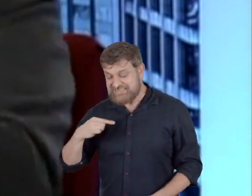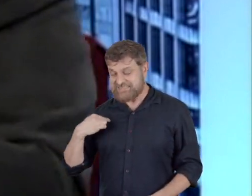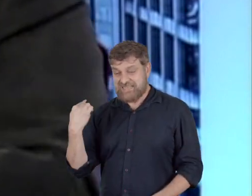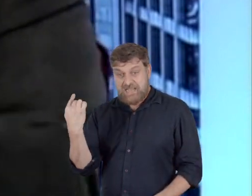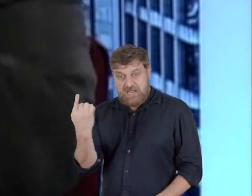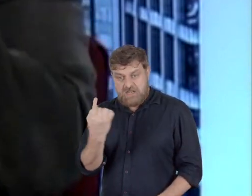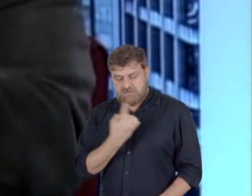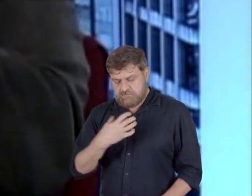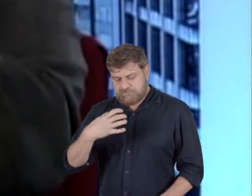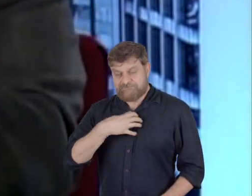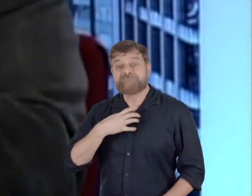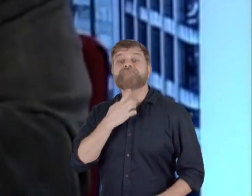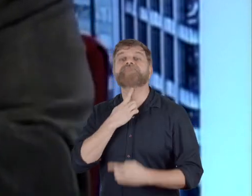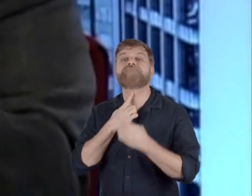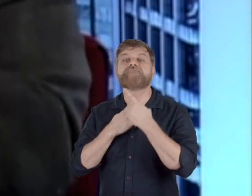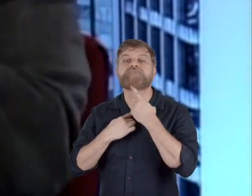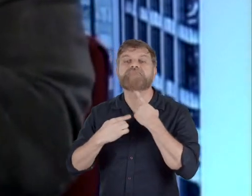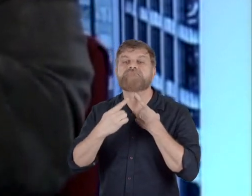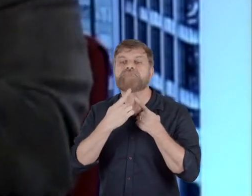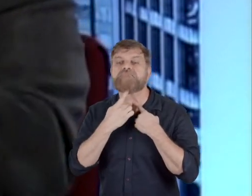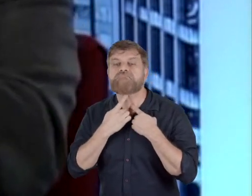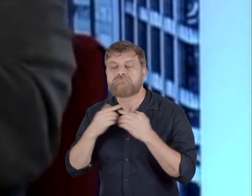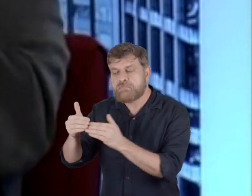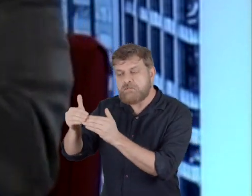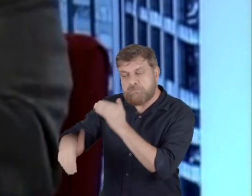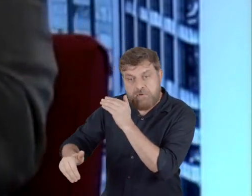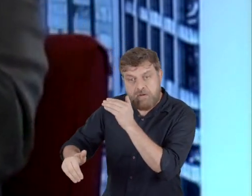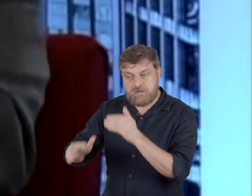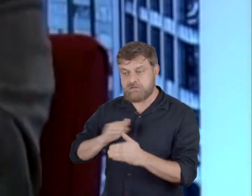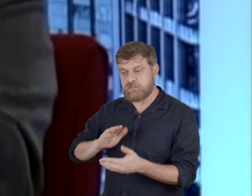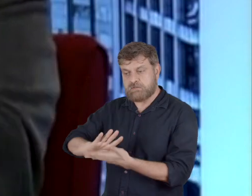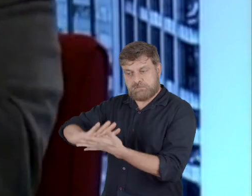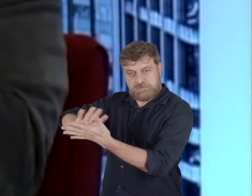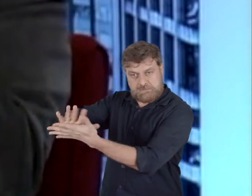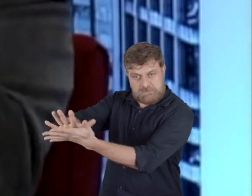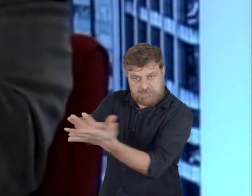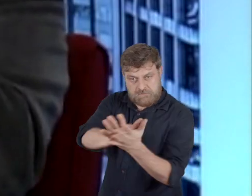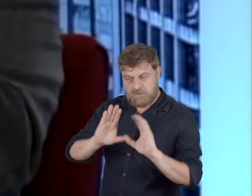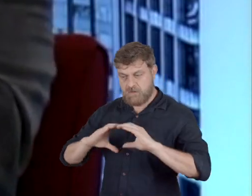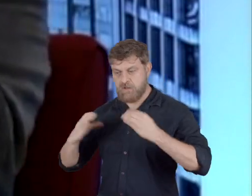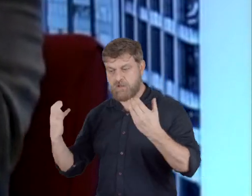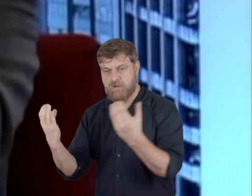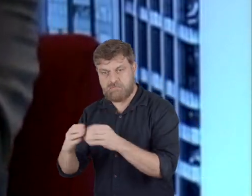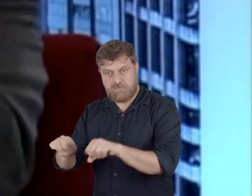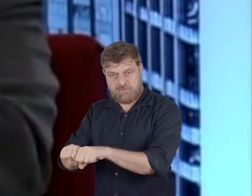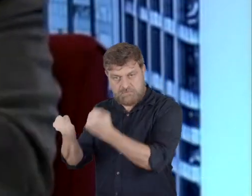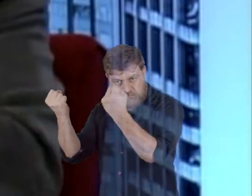esses apetites não forem lesivos a esse patrimônio coletivo.